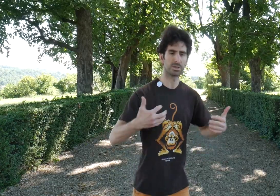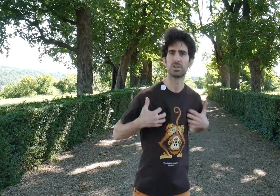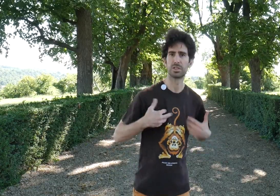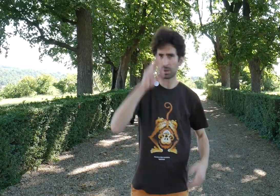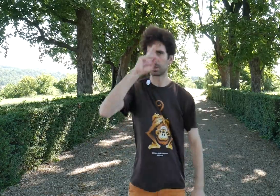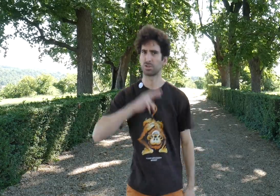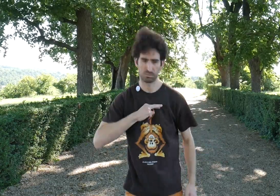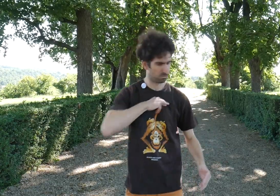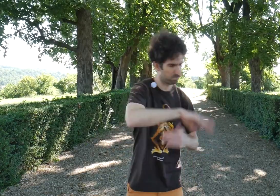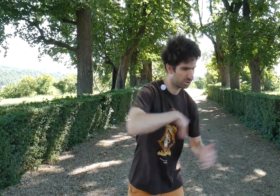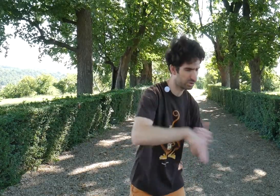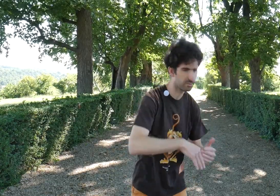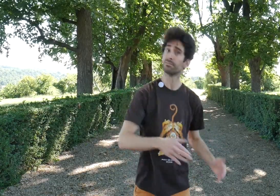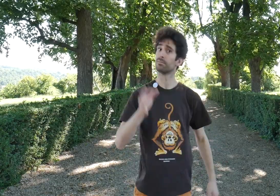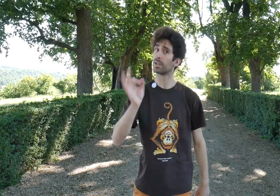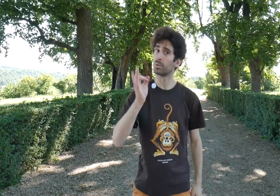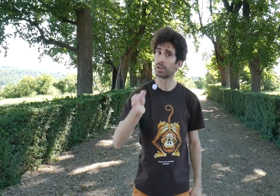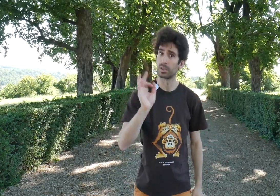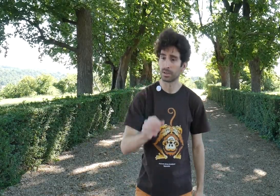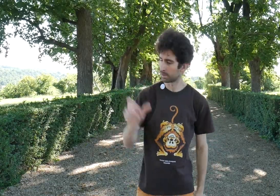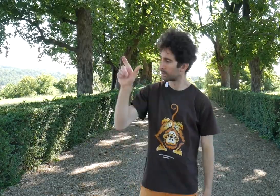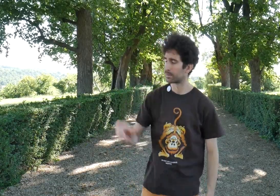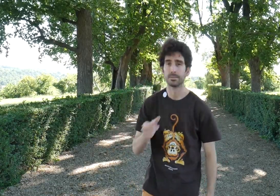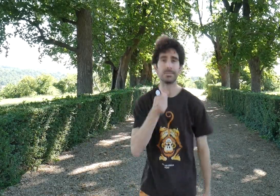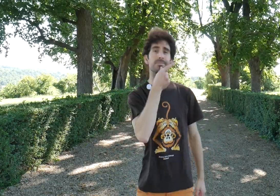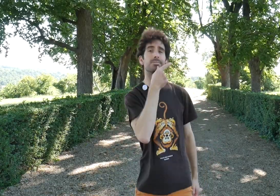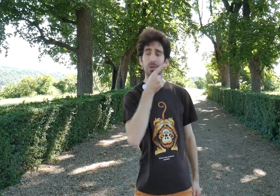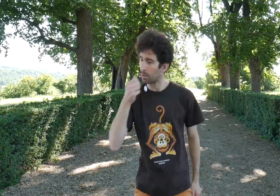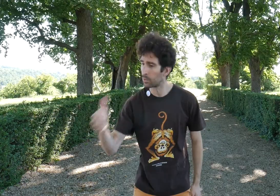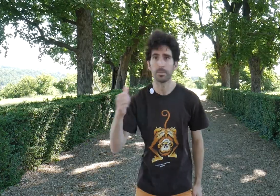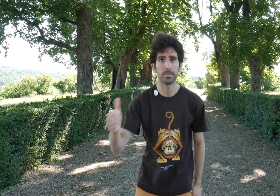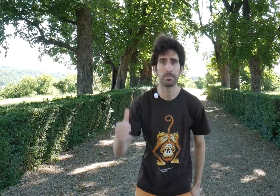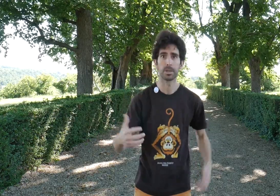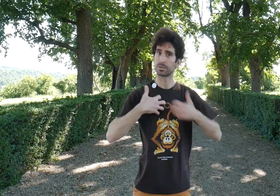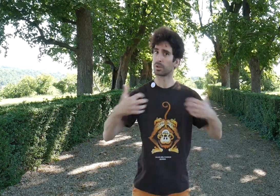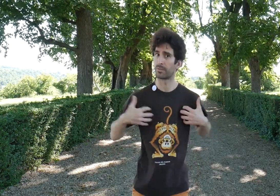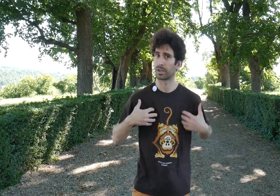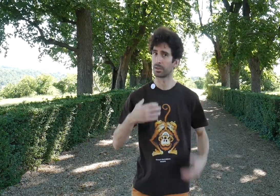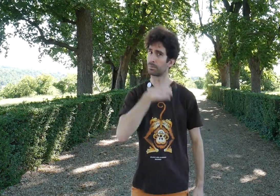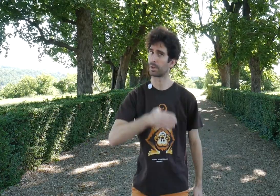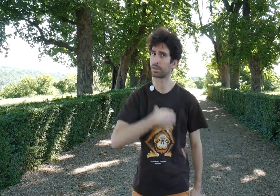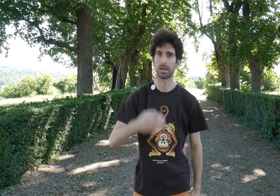Science et religion sont mélangés ? Eh oui ! Rabelais, lui-même, était scientifique et prêtre.